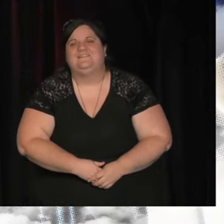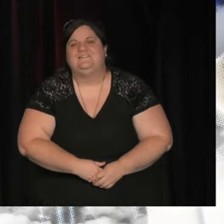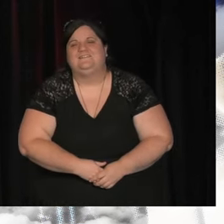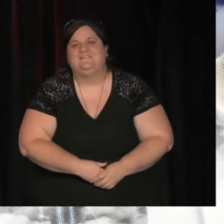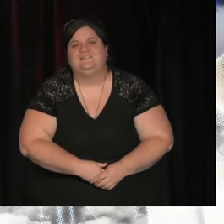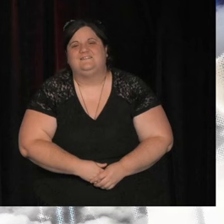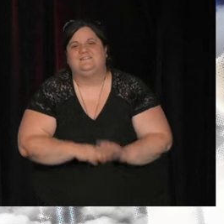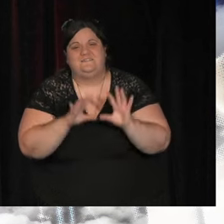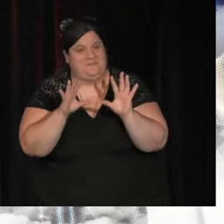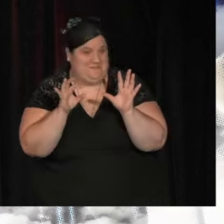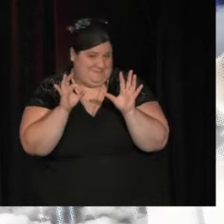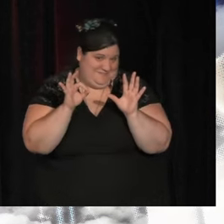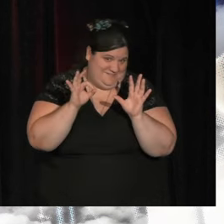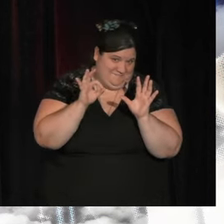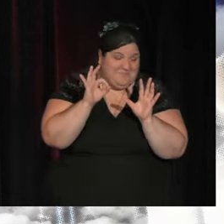Oui, il me semble qu'il y a déjà des trucs aux Jeux olympiques.